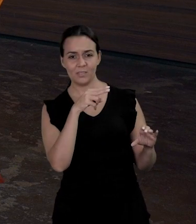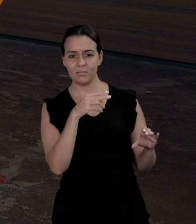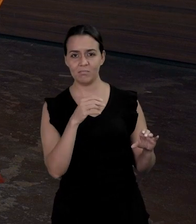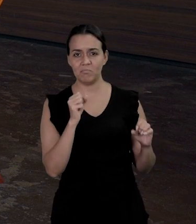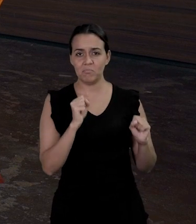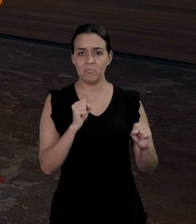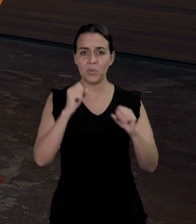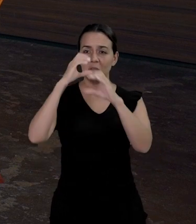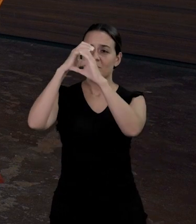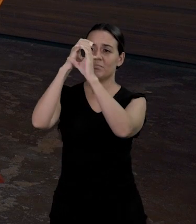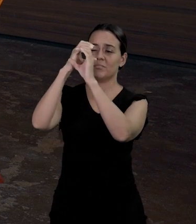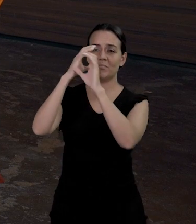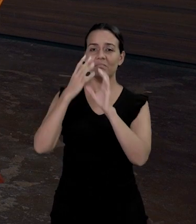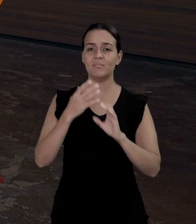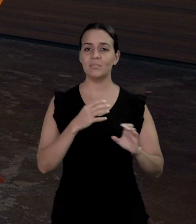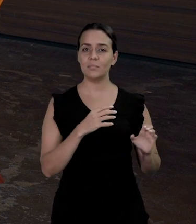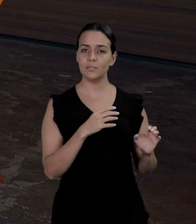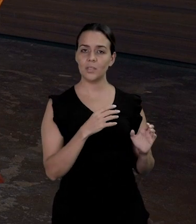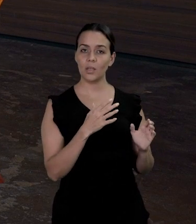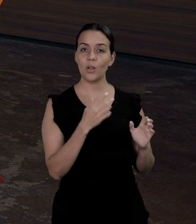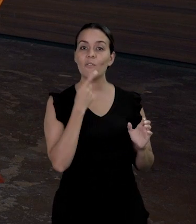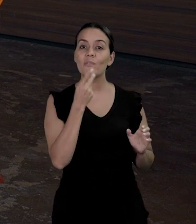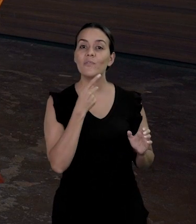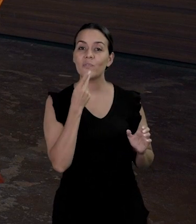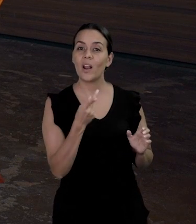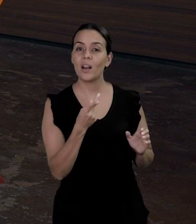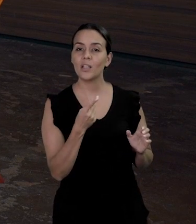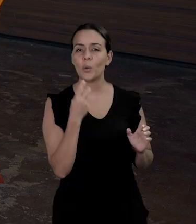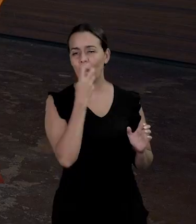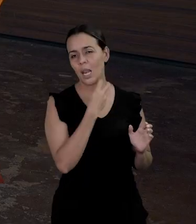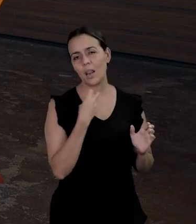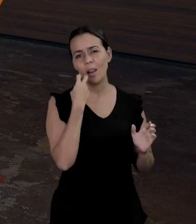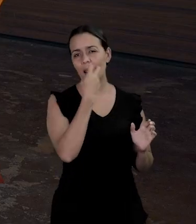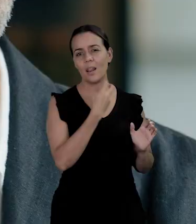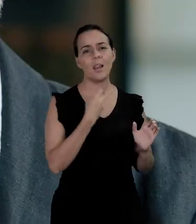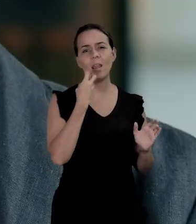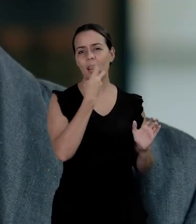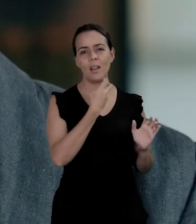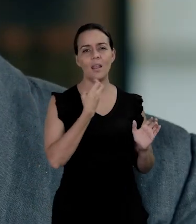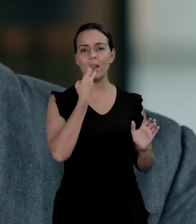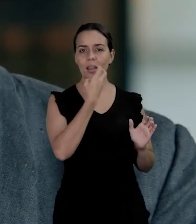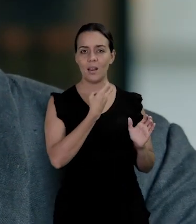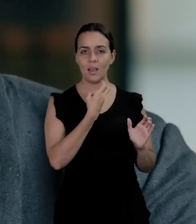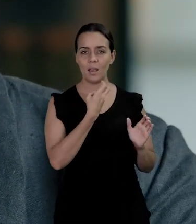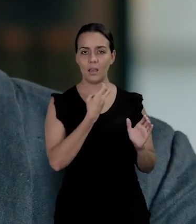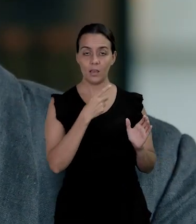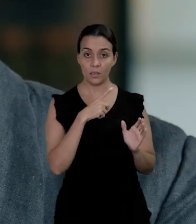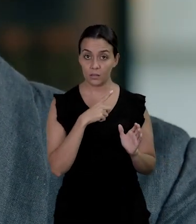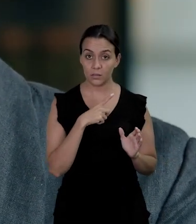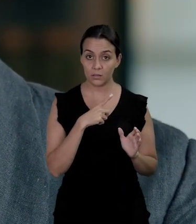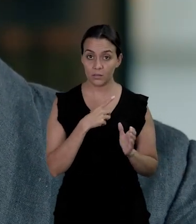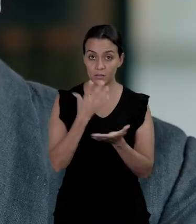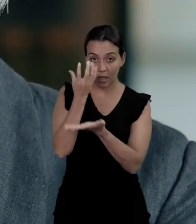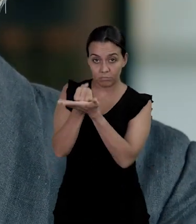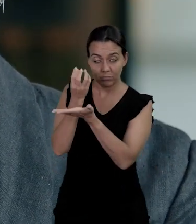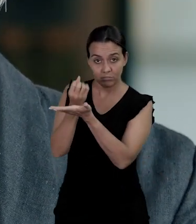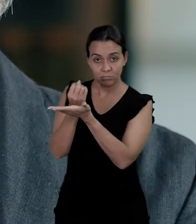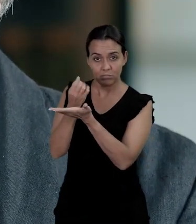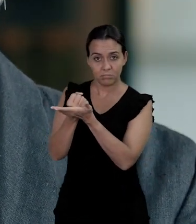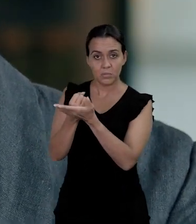É uma webcam, se quiser olhar minha cara, olha na minha cara, mas o que interessa é o que está sendo falado. Mas está começando a aparecer softwares e programas